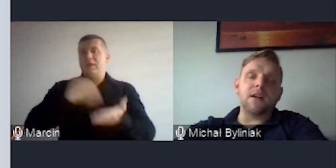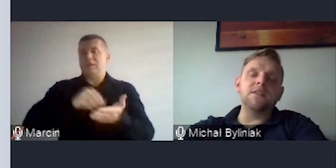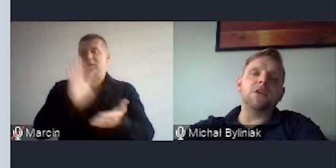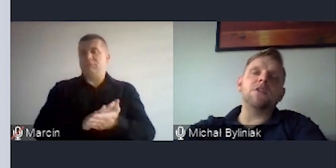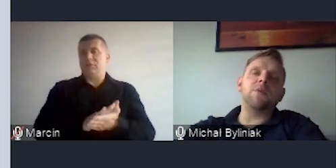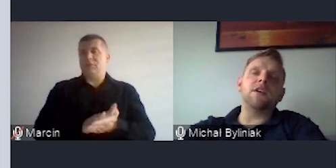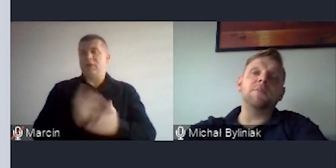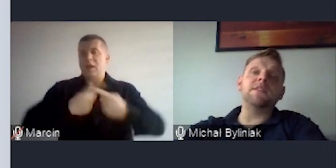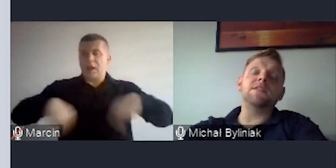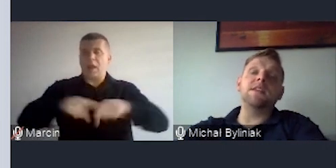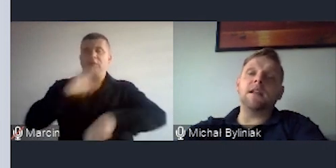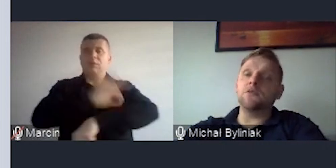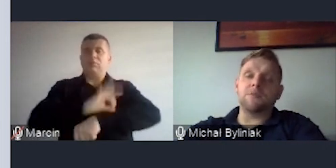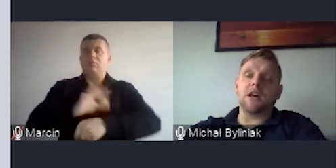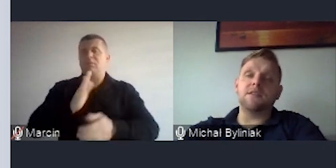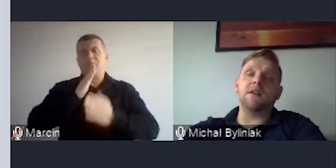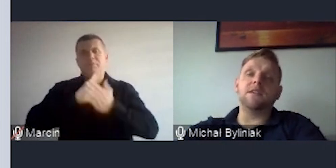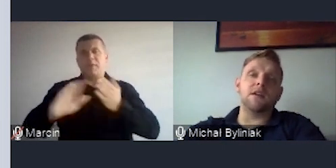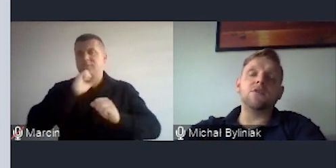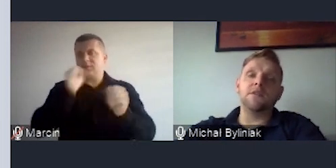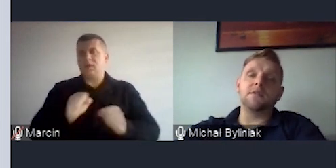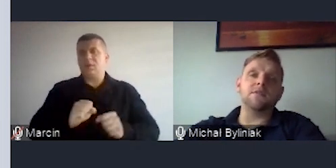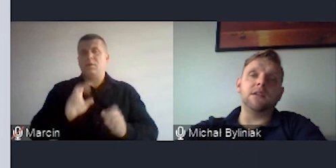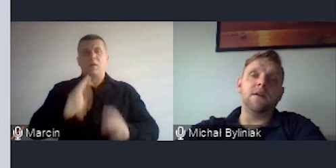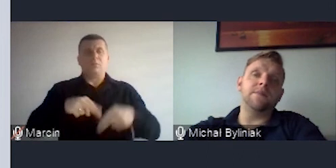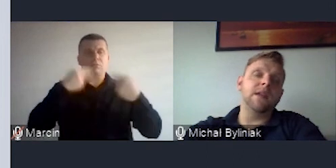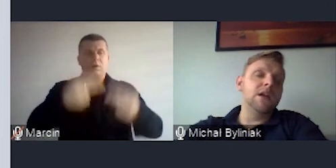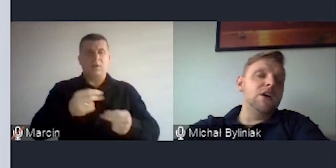że realizujecie projekt bez względu na przekazywanie transz dofinansowania,